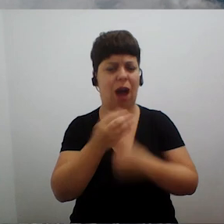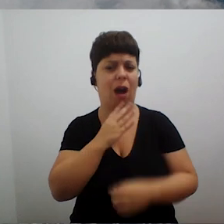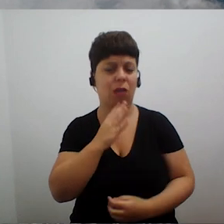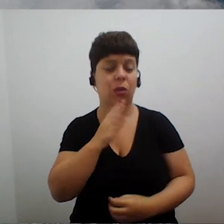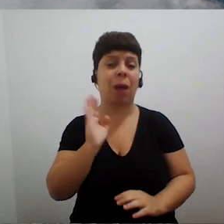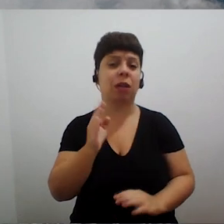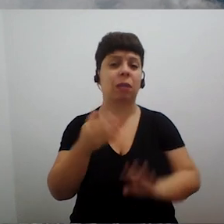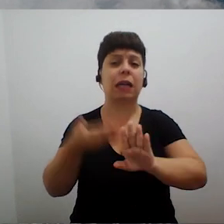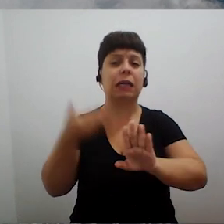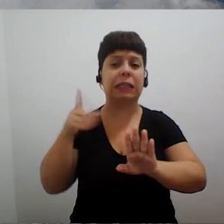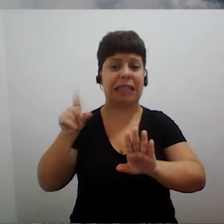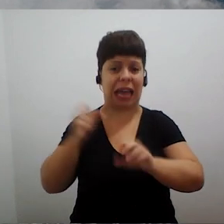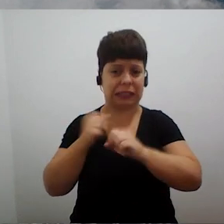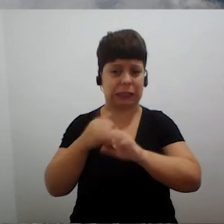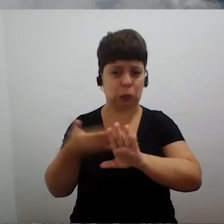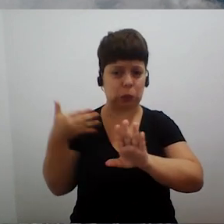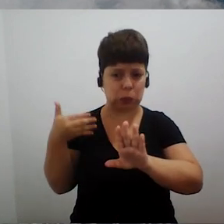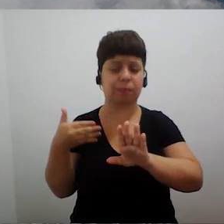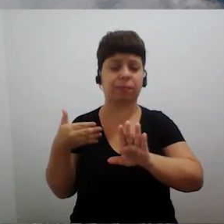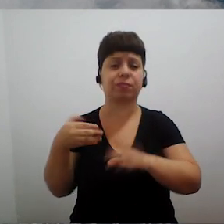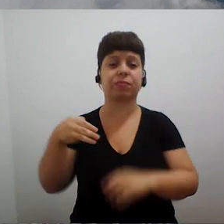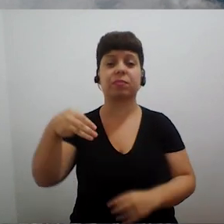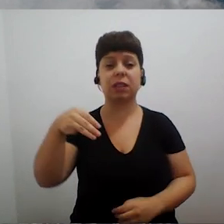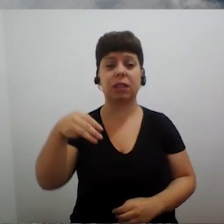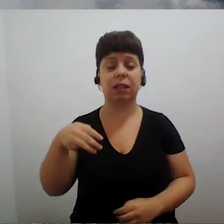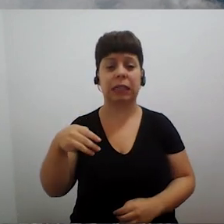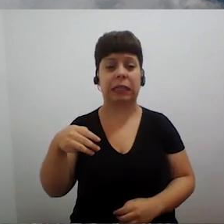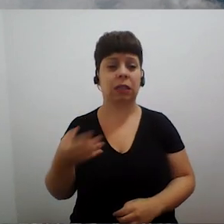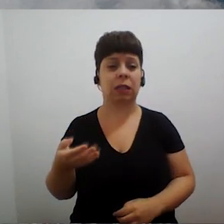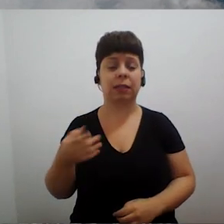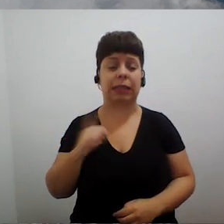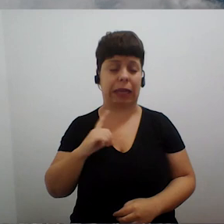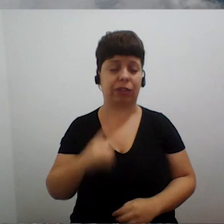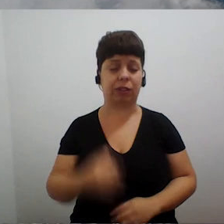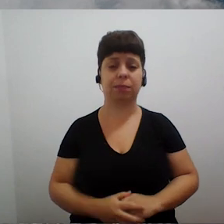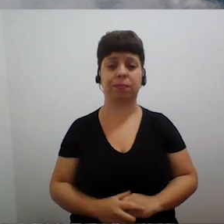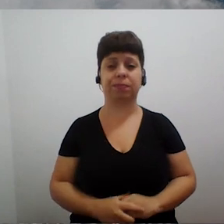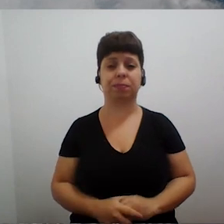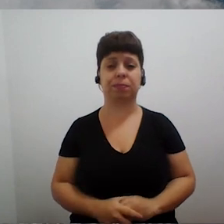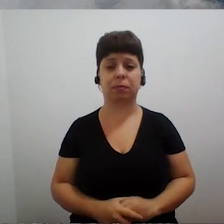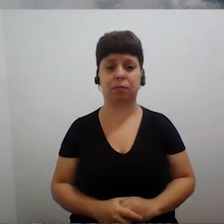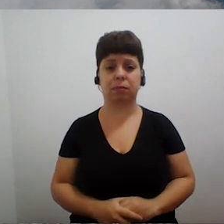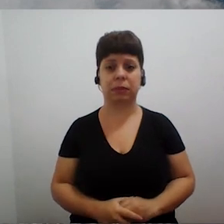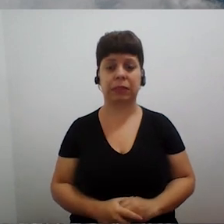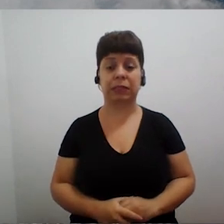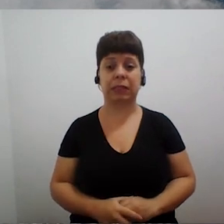dez anos a média de decretações de calamidade,